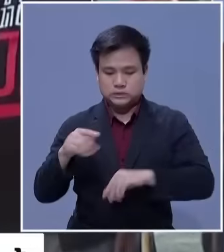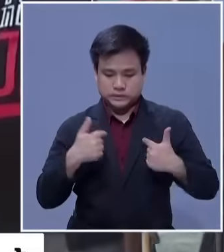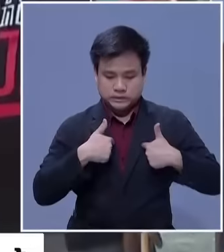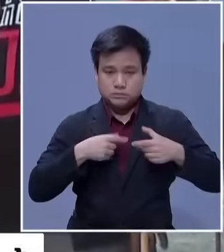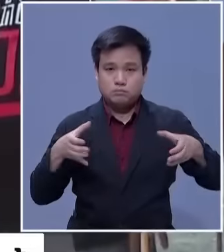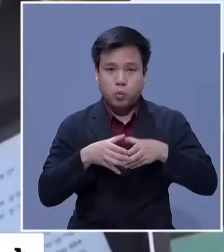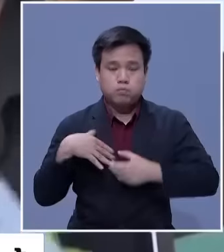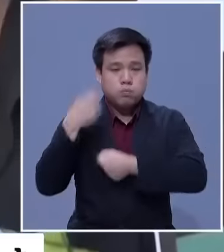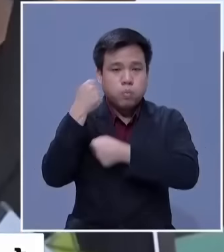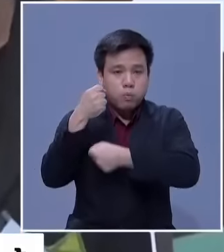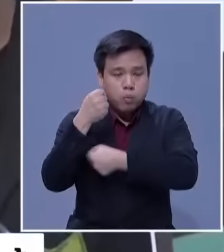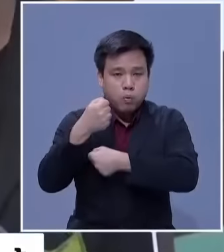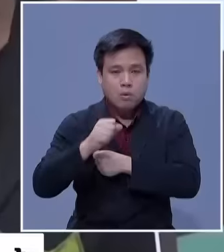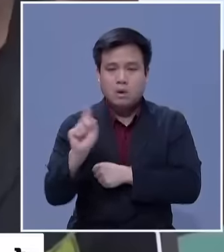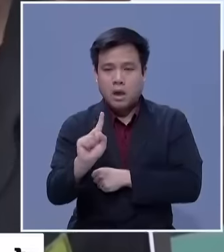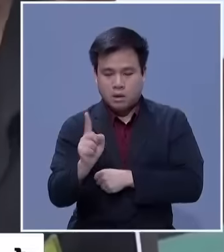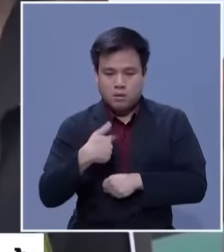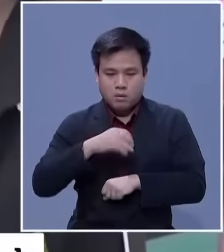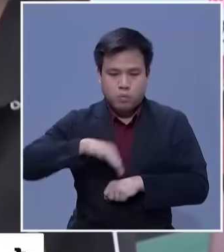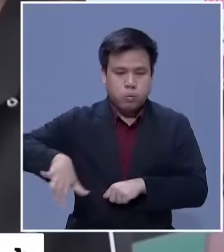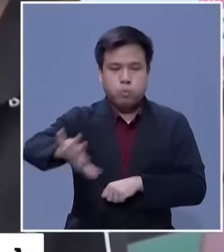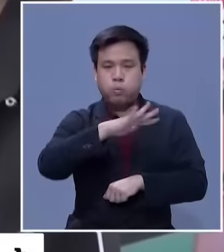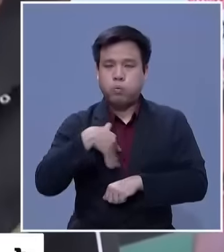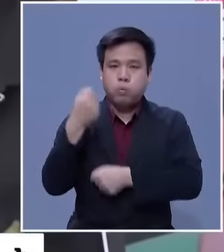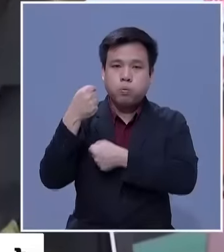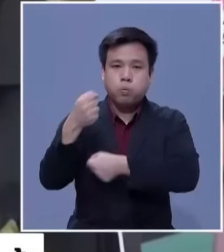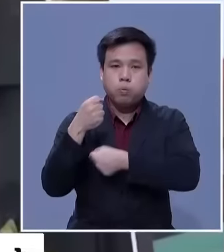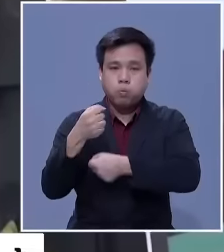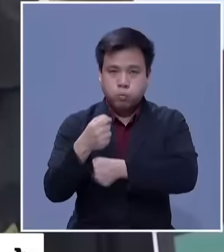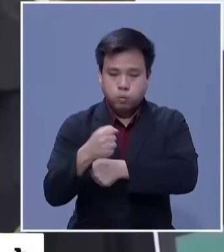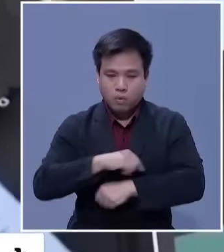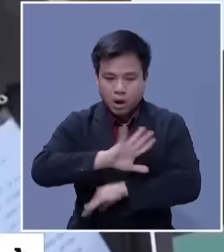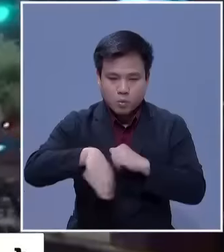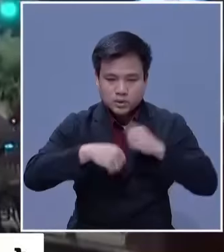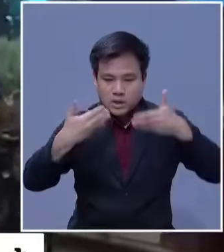ครั้งนี้จะทำให้ทั่วประเทศหยุดนิ่งความ เคลื่อนไหวนี้มีขึ้นหลังจากที่กองกำลัง